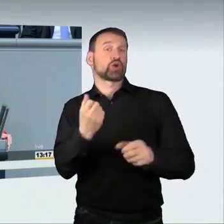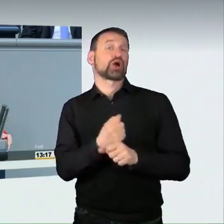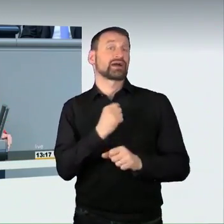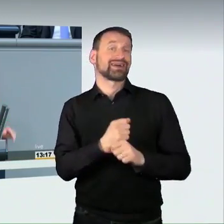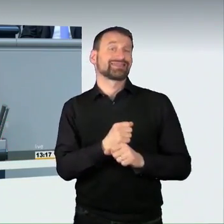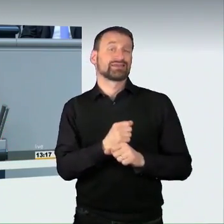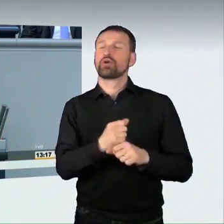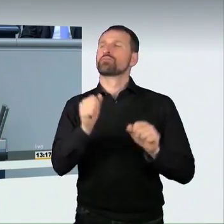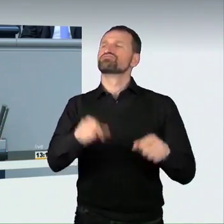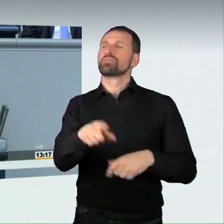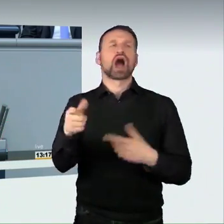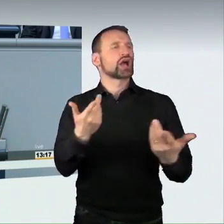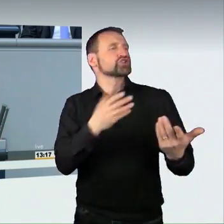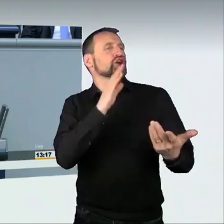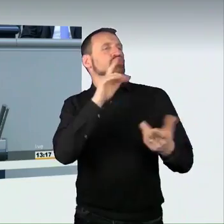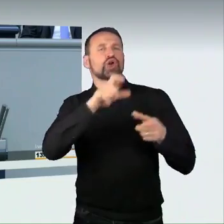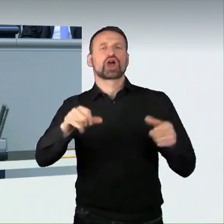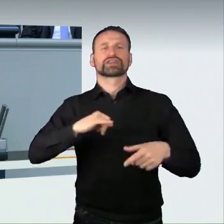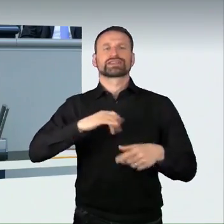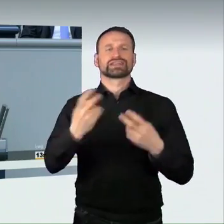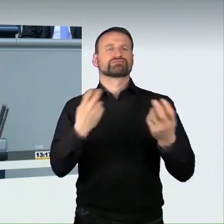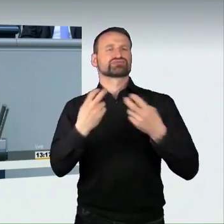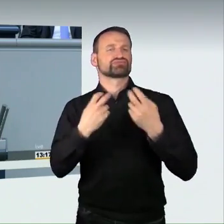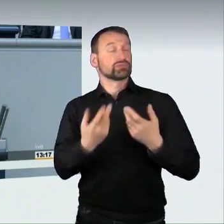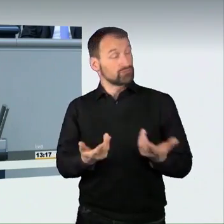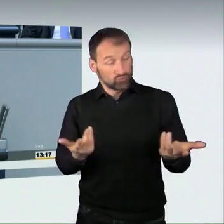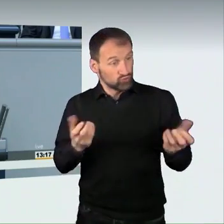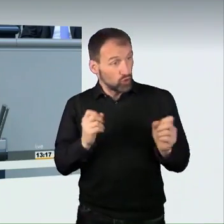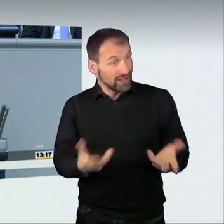Aber wir möchten nicht, dass die Stadtteile luxussaniert werden und sich normale,